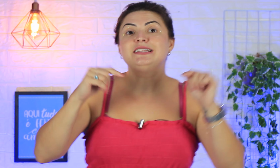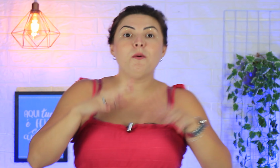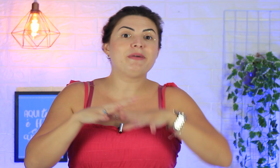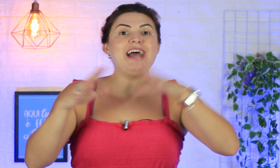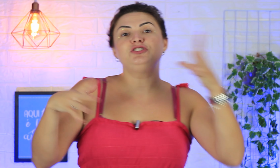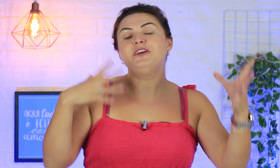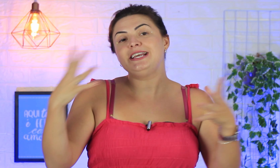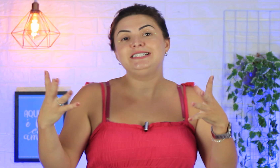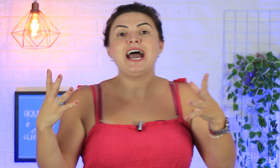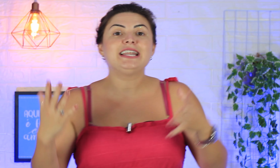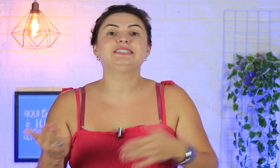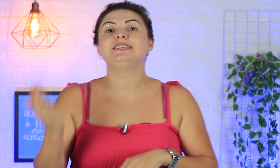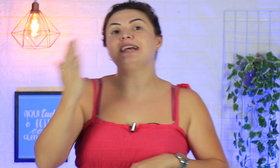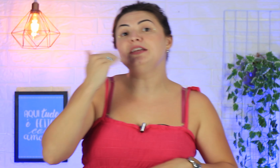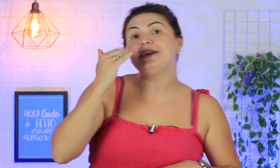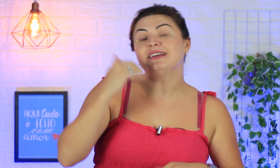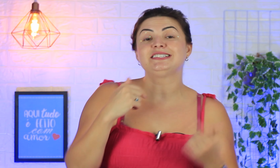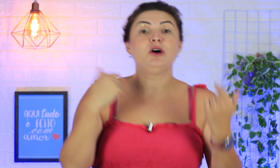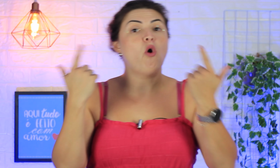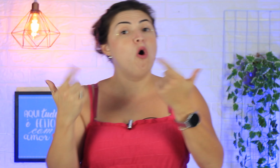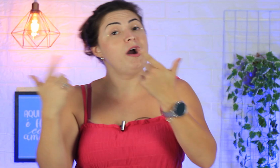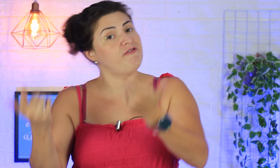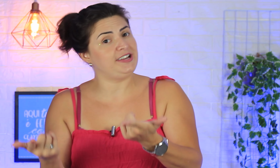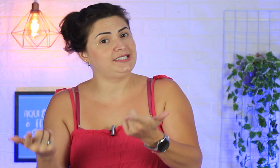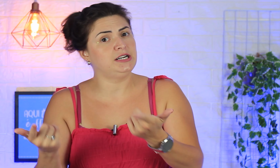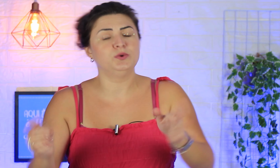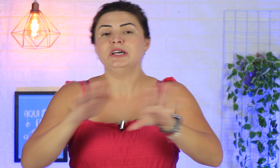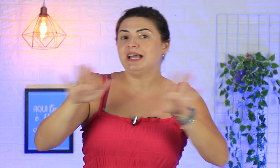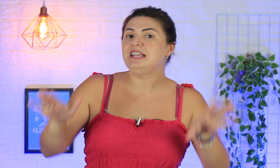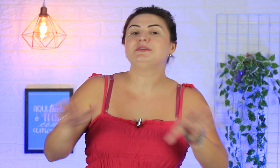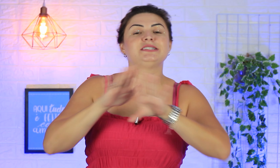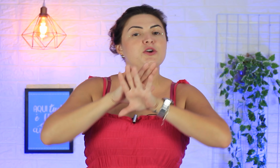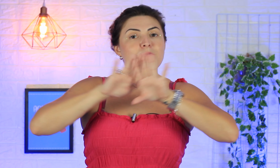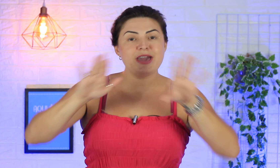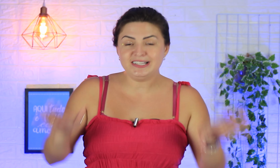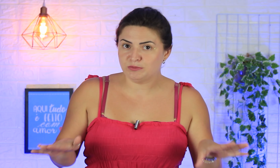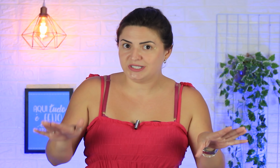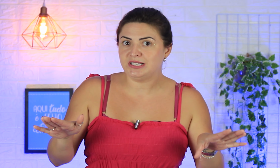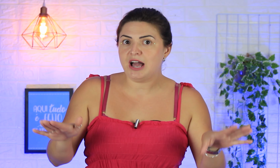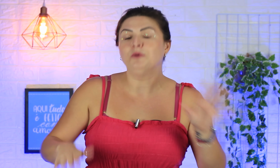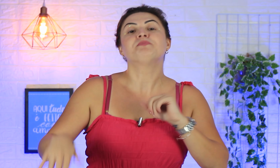então para diferenciar às vezes alimentação ou refeição que na libras tem o mesmo sinal